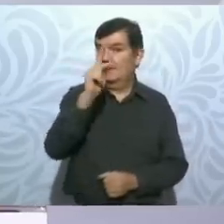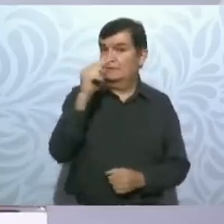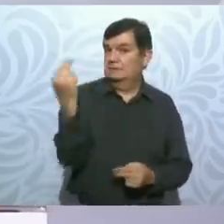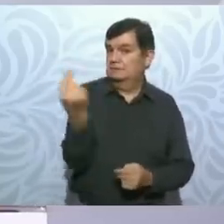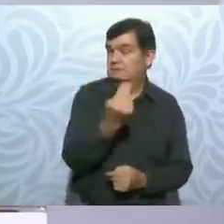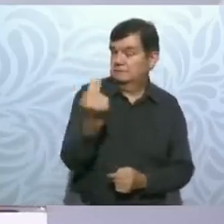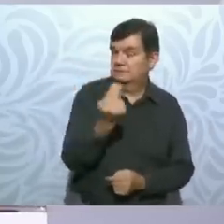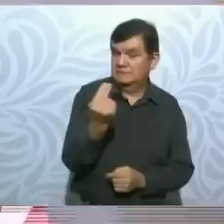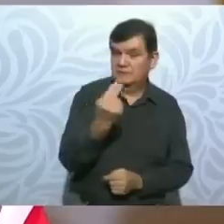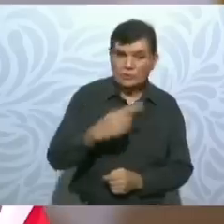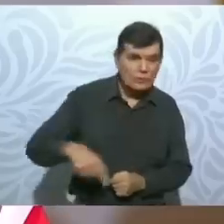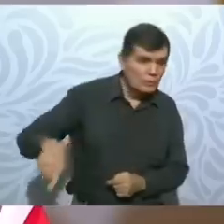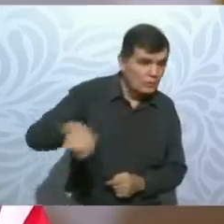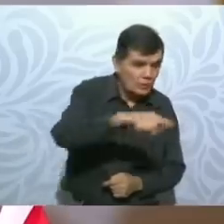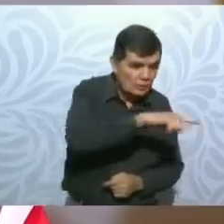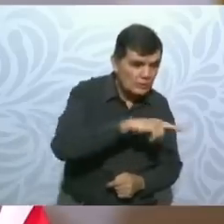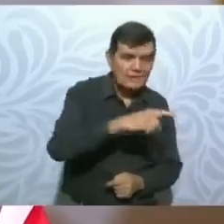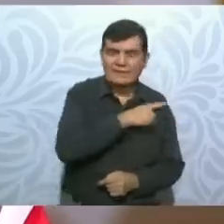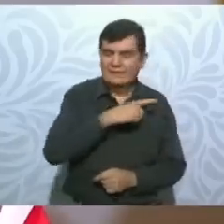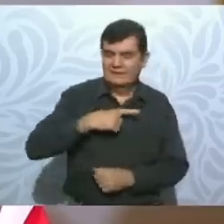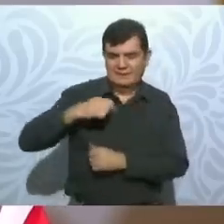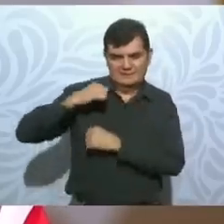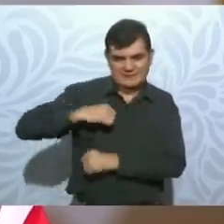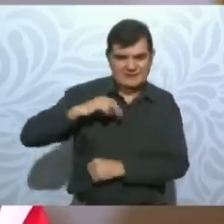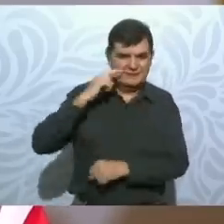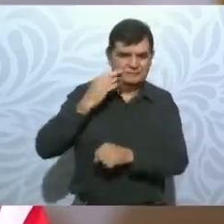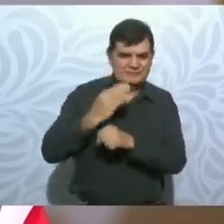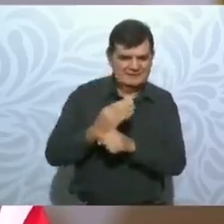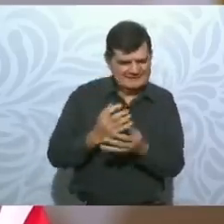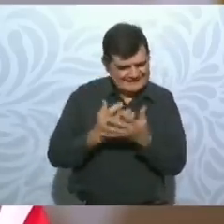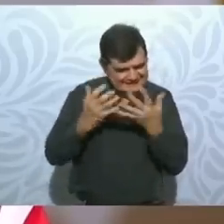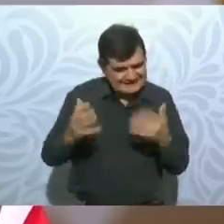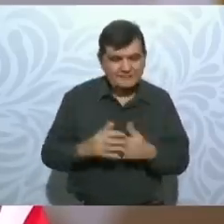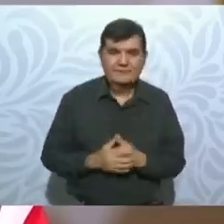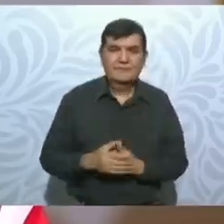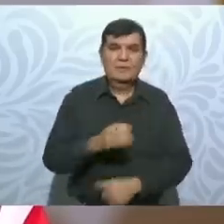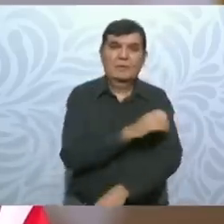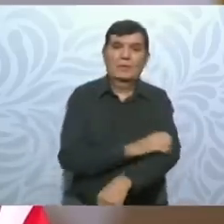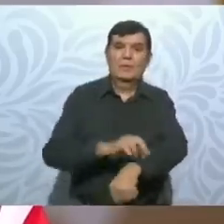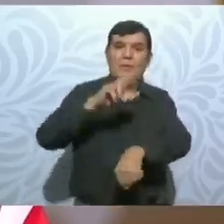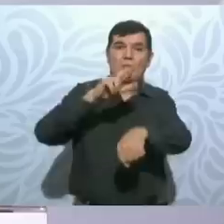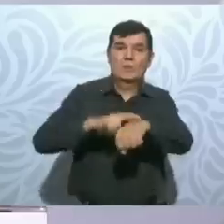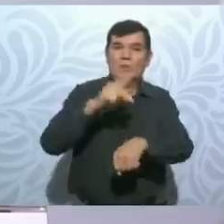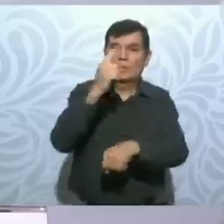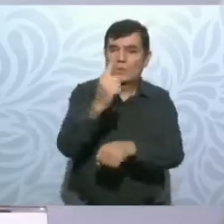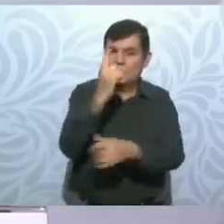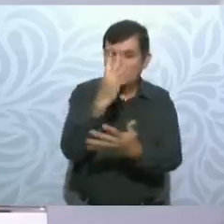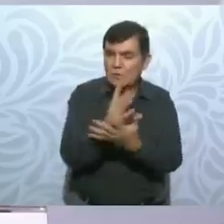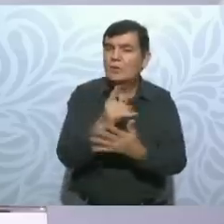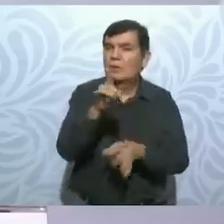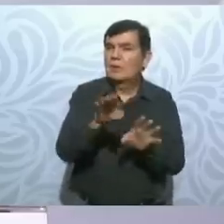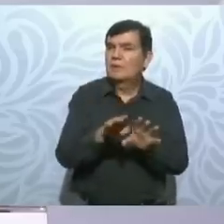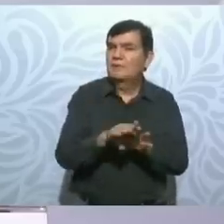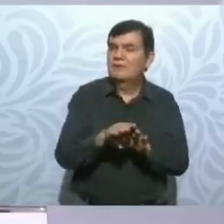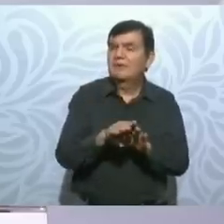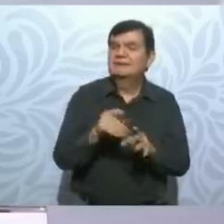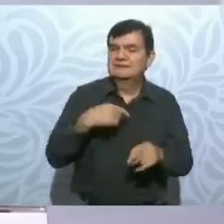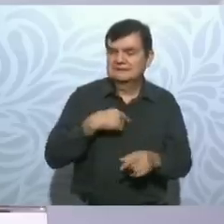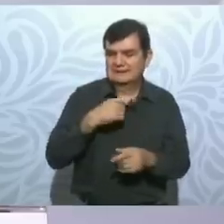que ustedes asuman esa responsabilidad la coordinación no se puede dar si no está la